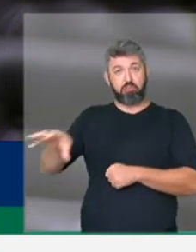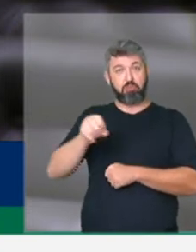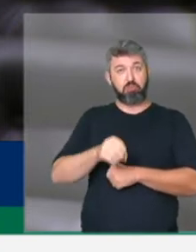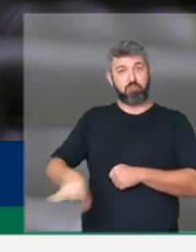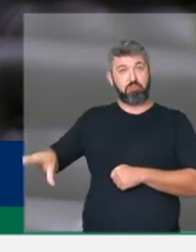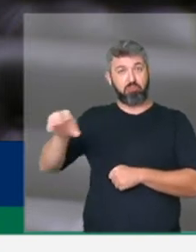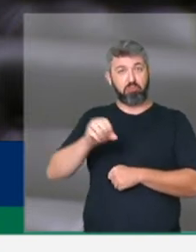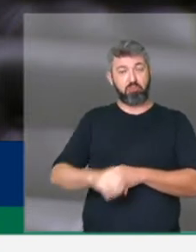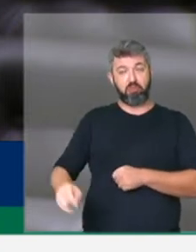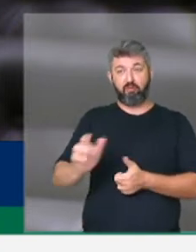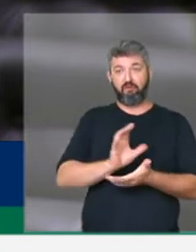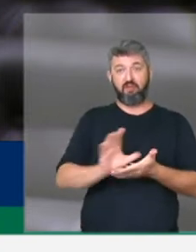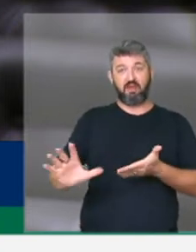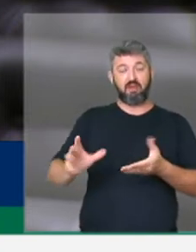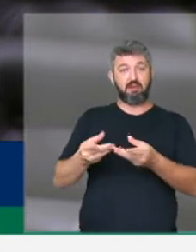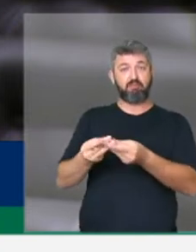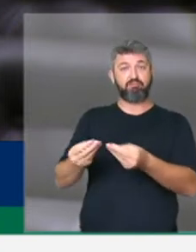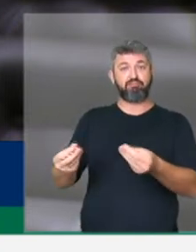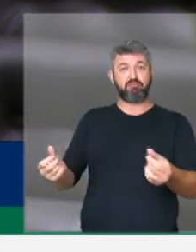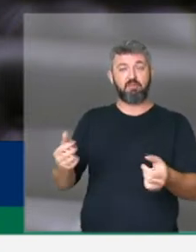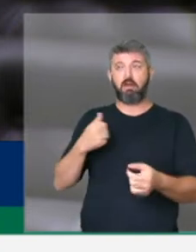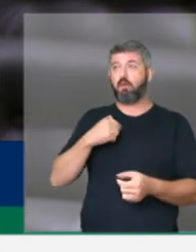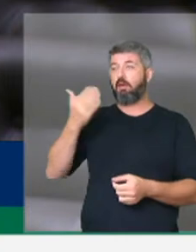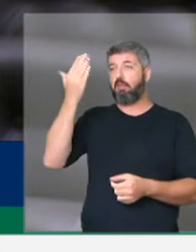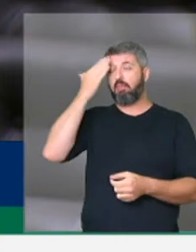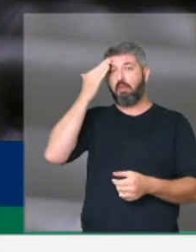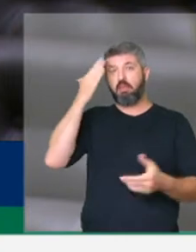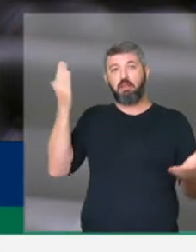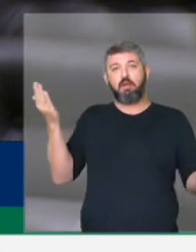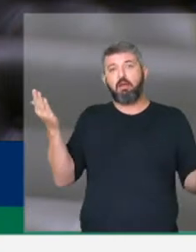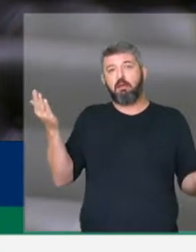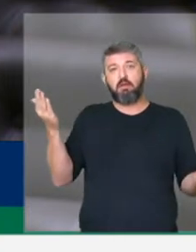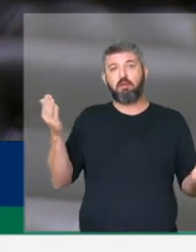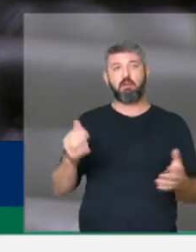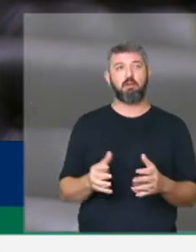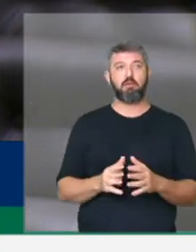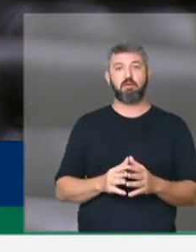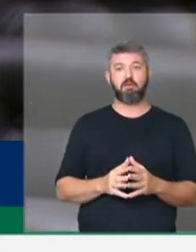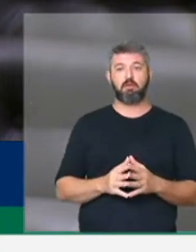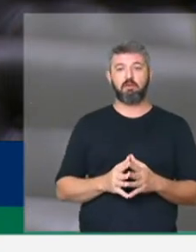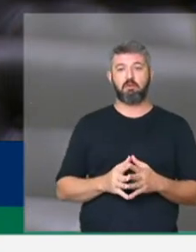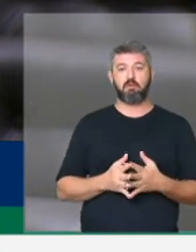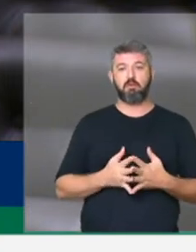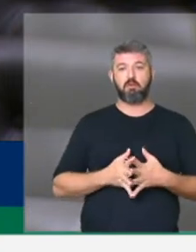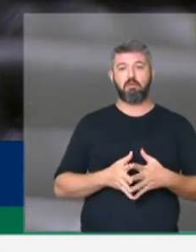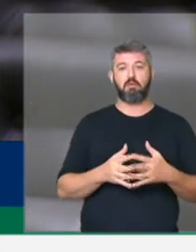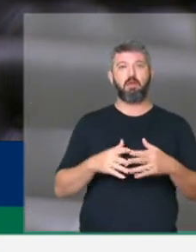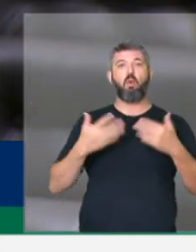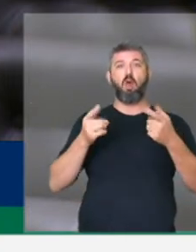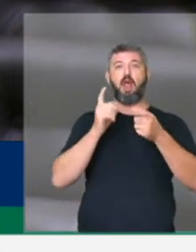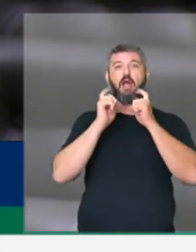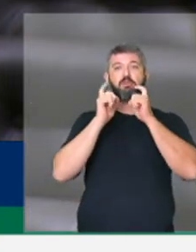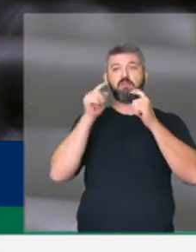JEITO COM 99% DE INADIMPLÊ NCIA? PARECE QUEM PAGA 1%... DEVE SER ALGUÉM BOBO. PORQUE NÃO É POSSÍVEL, QUE TODO MUNDO NÃO PAGA. ENTÃO NÓS